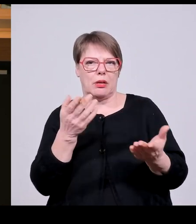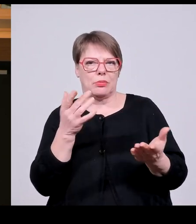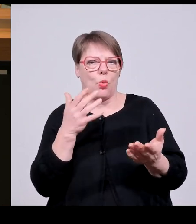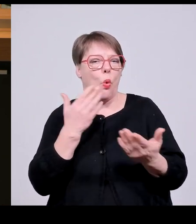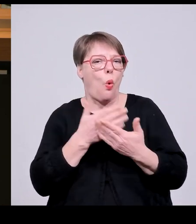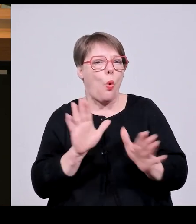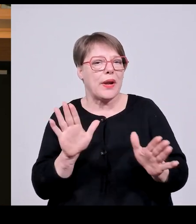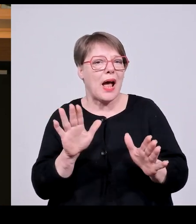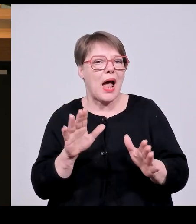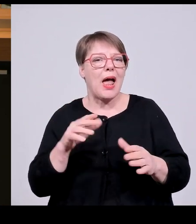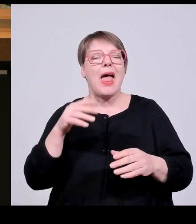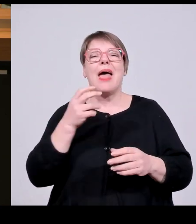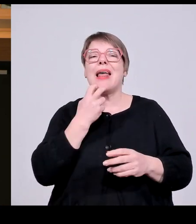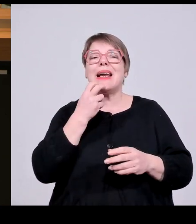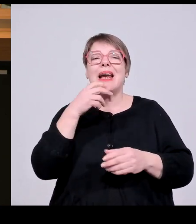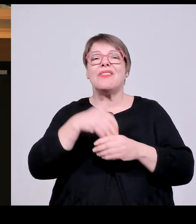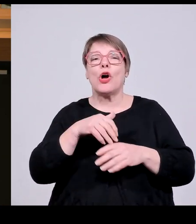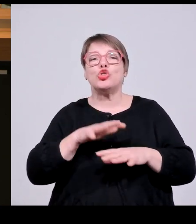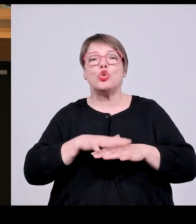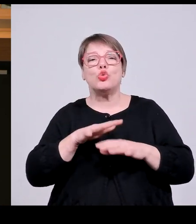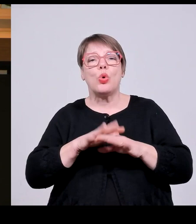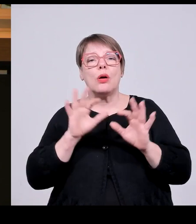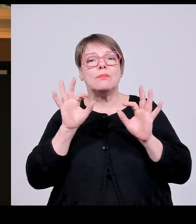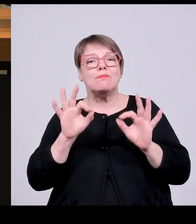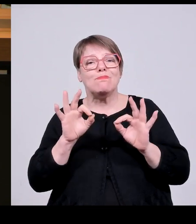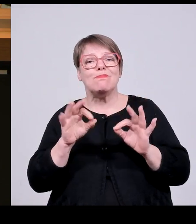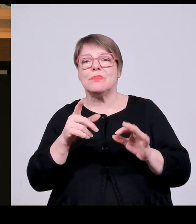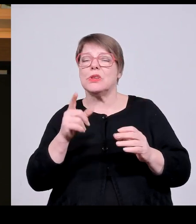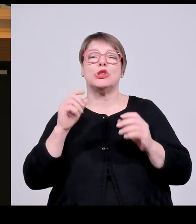und die gleichzeitig und warum wir diesem Antrag nicht